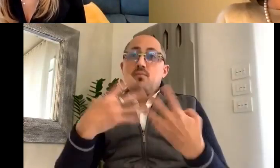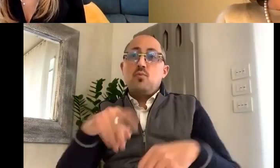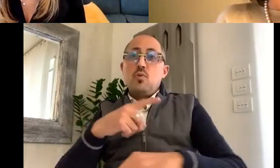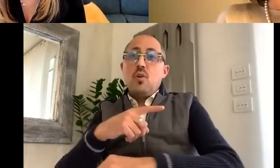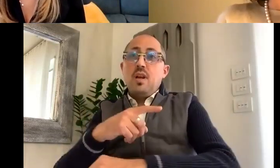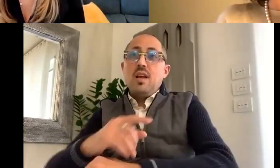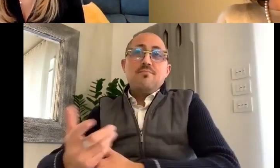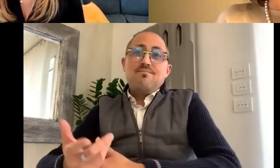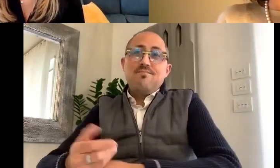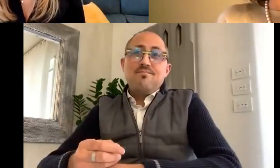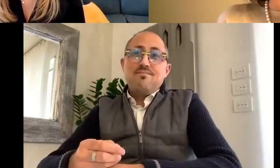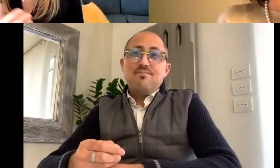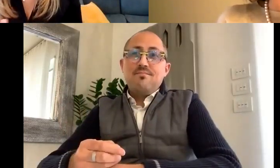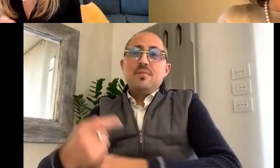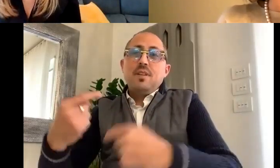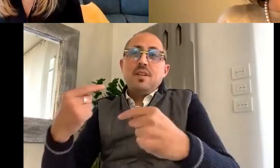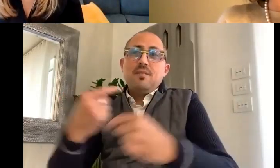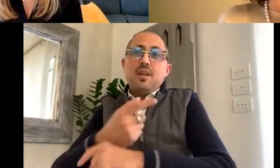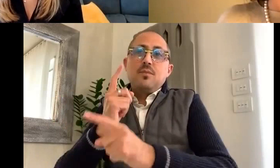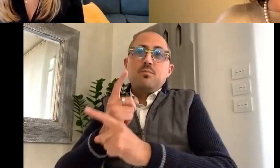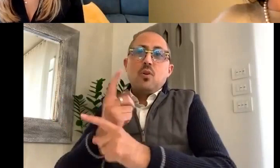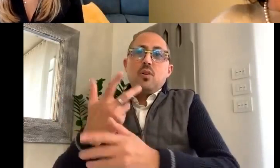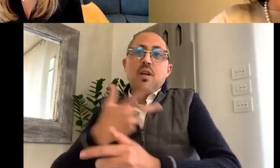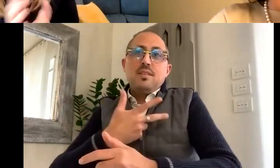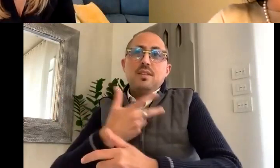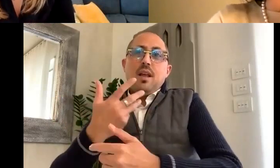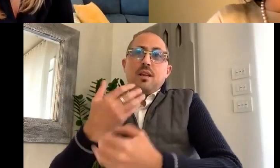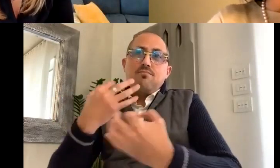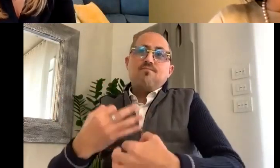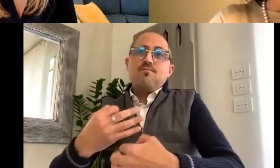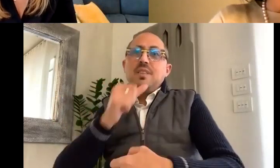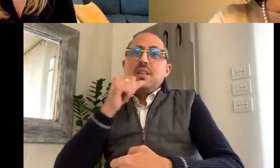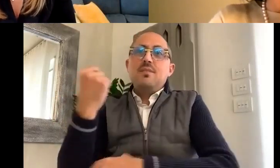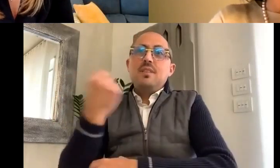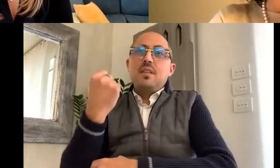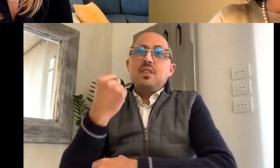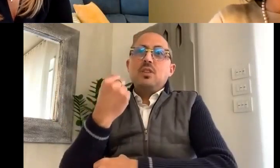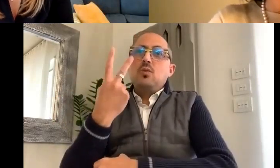ad avere la comprensione del testo e una scrittura del testo in lingua italiana